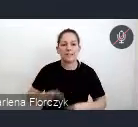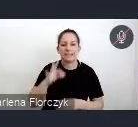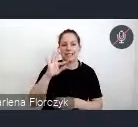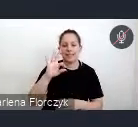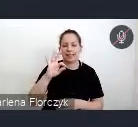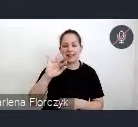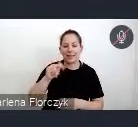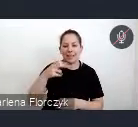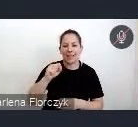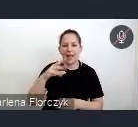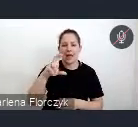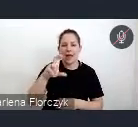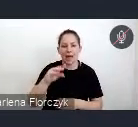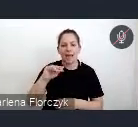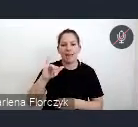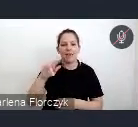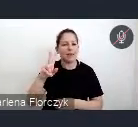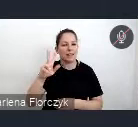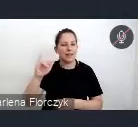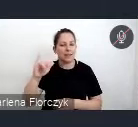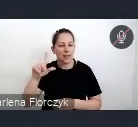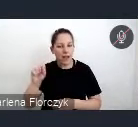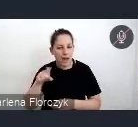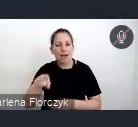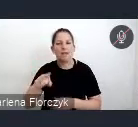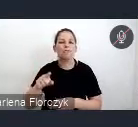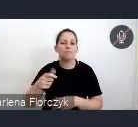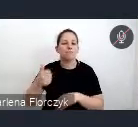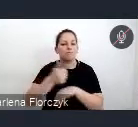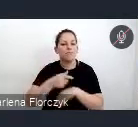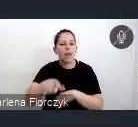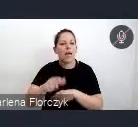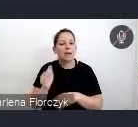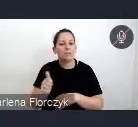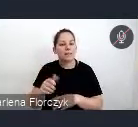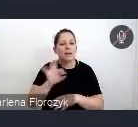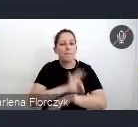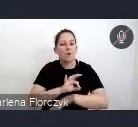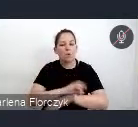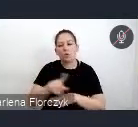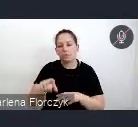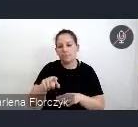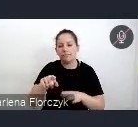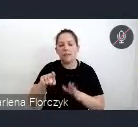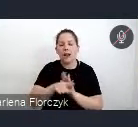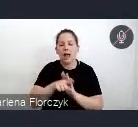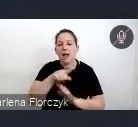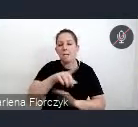która jest ekspertką projektu Globalne Cele dla Miast. Pani Stino, zapraszamy.